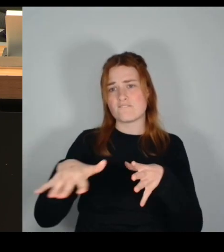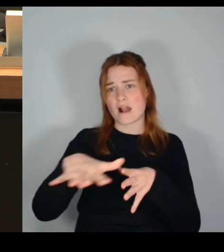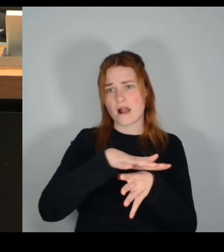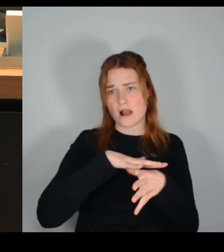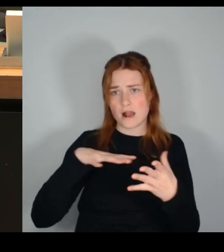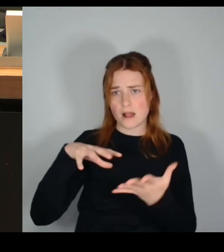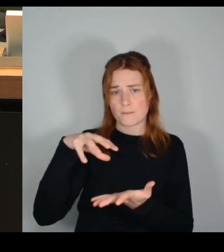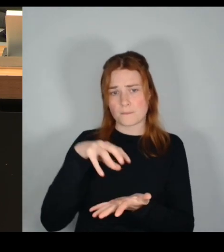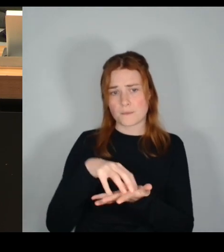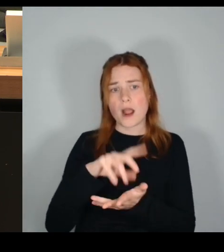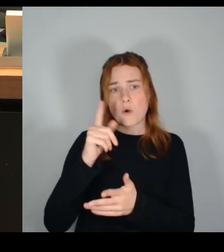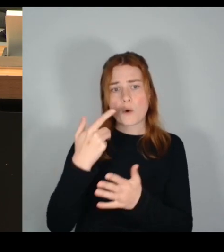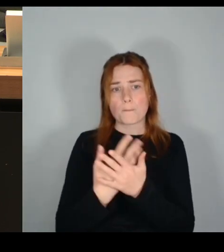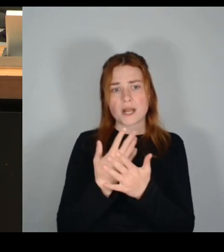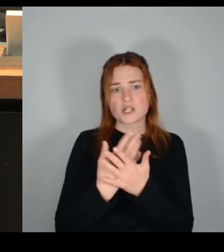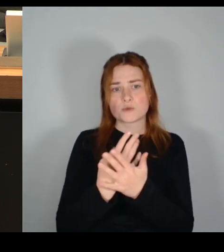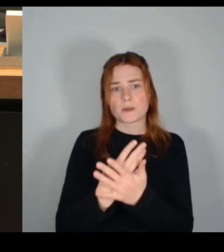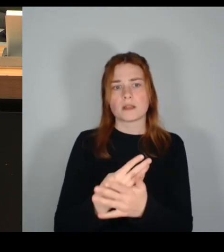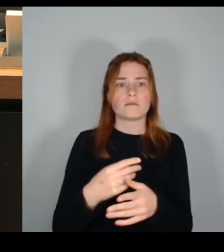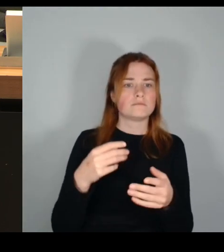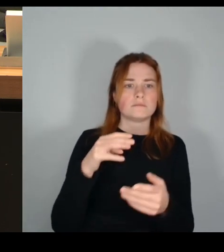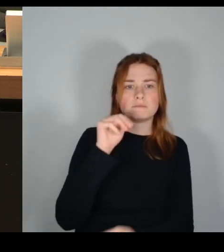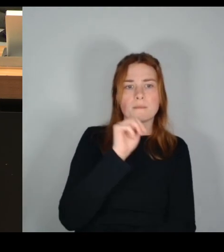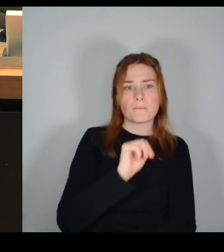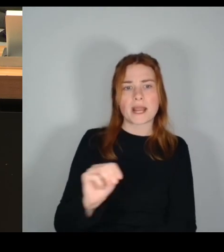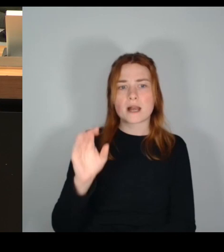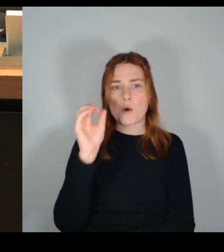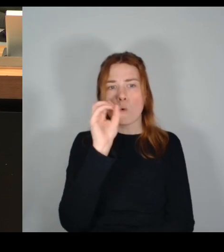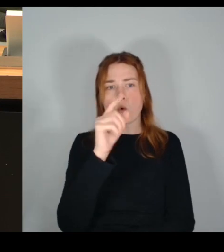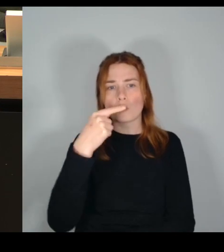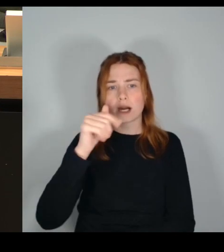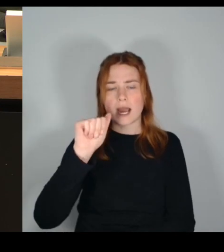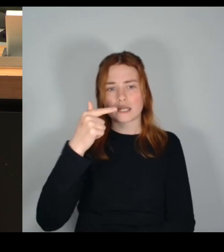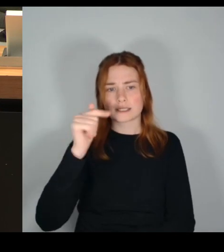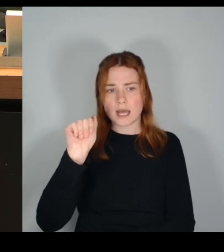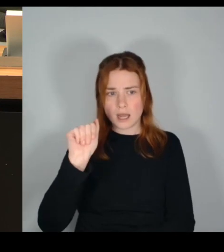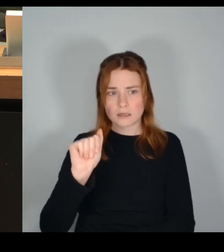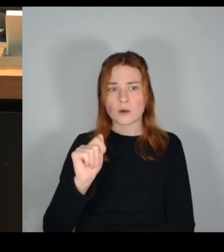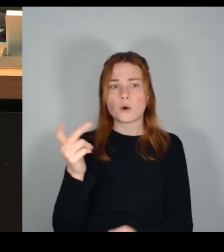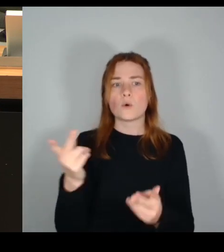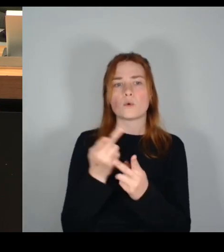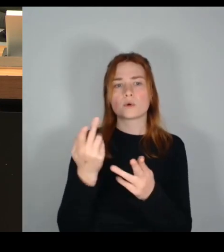schauen, wo der mit Hinkley Point ein neuer Atomkraftreaktor gebaut wird, zeichnet sich dasselbe ab.